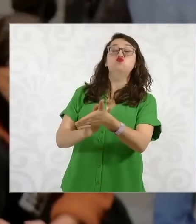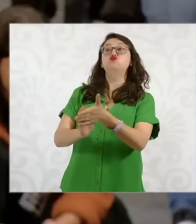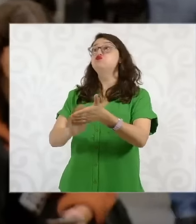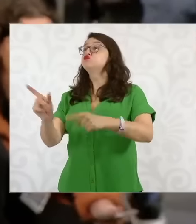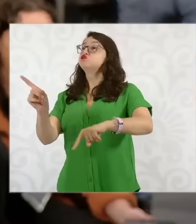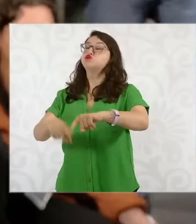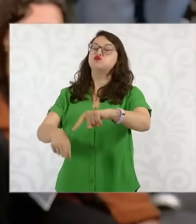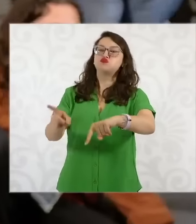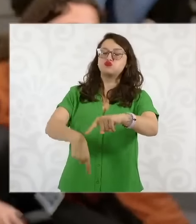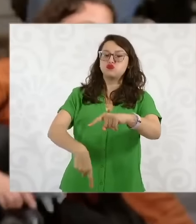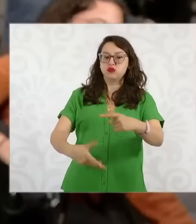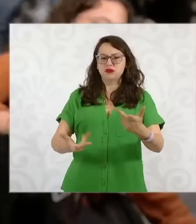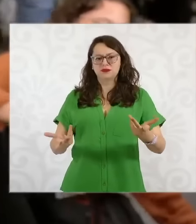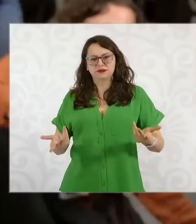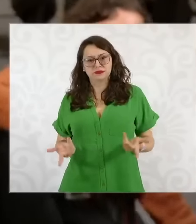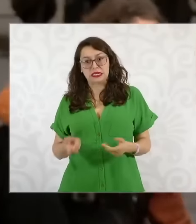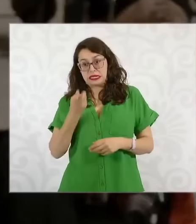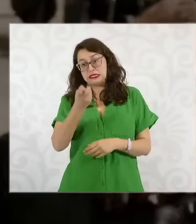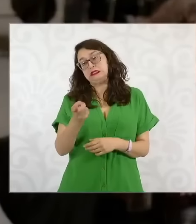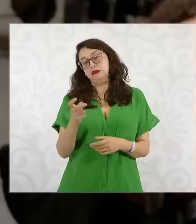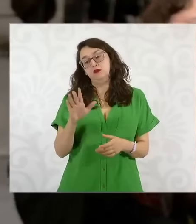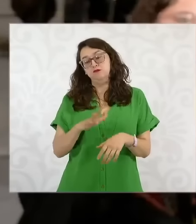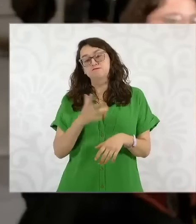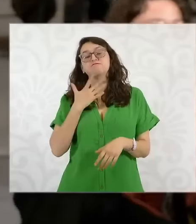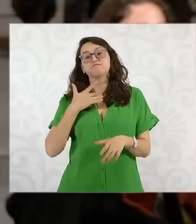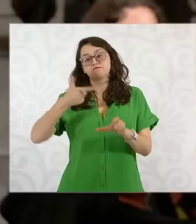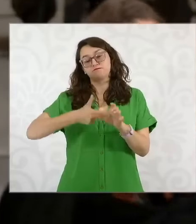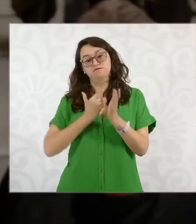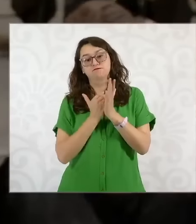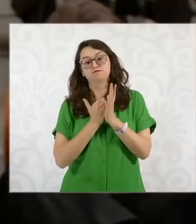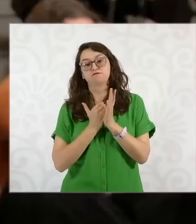que tiene esencialmente una carga importante en tema de combustibles antienergéticos. Entonces,